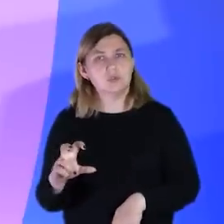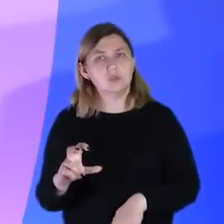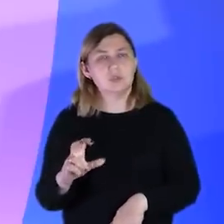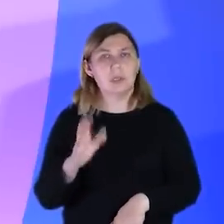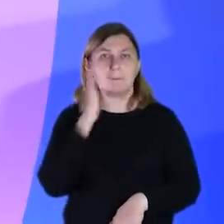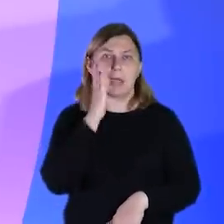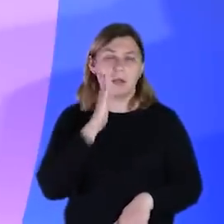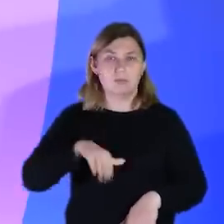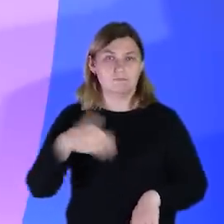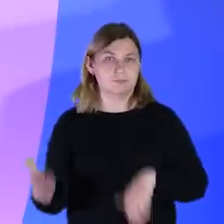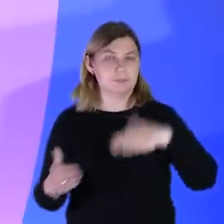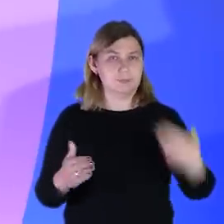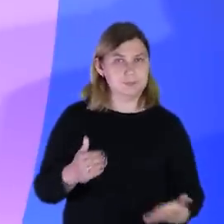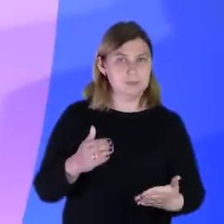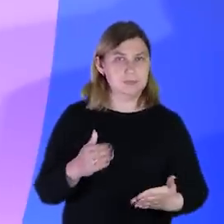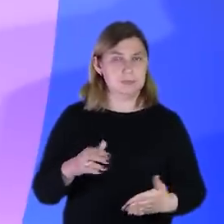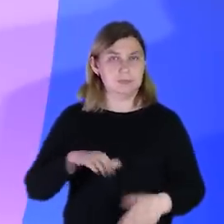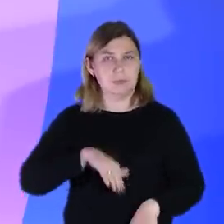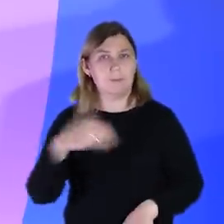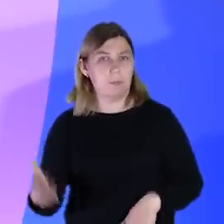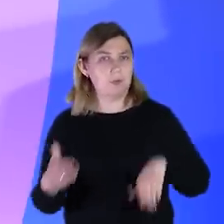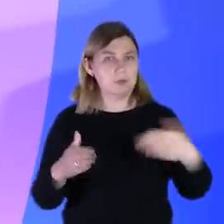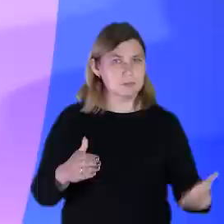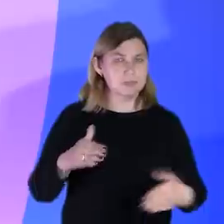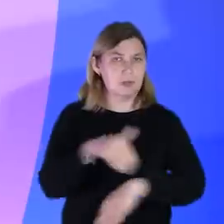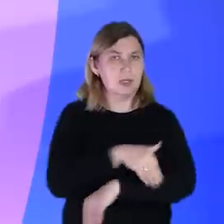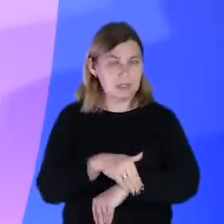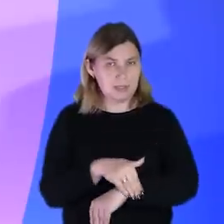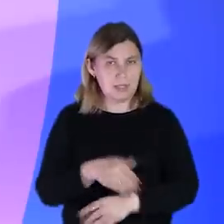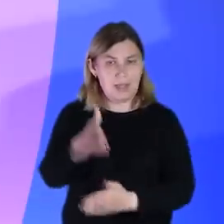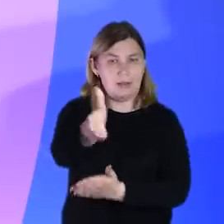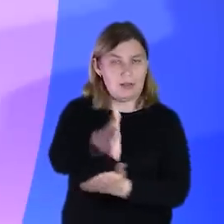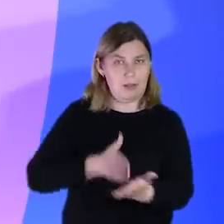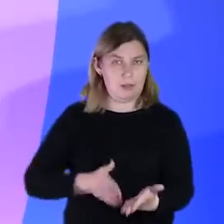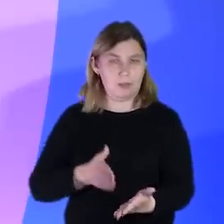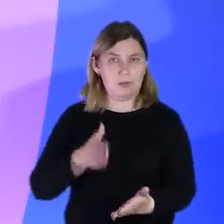mieszkały po tej i po tej stronie granicy i ta linia graniczna ich podzieliła,